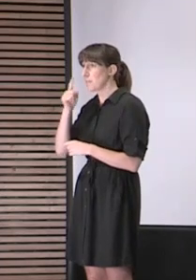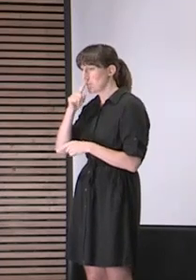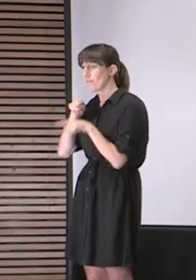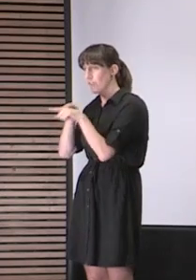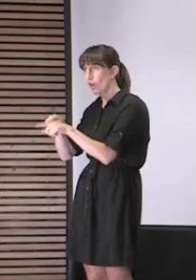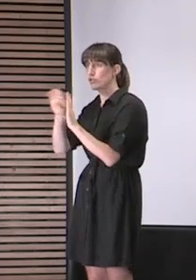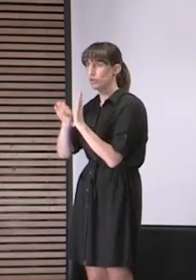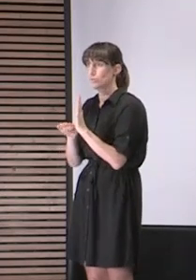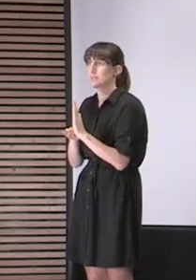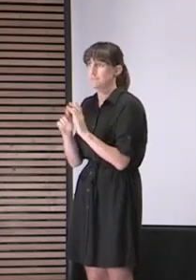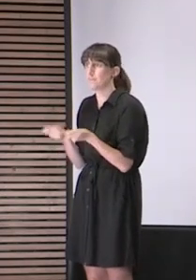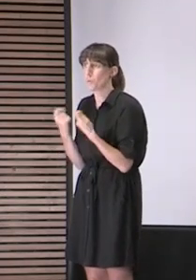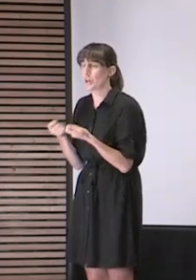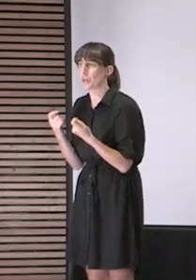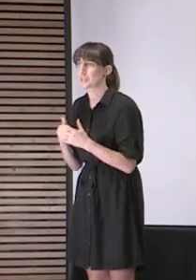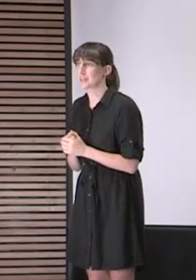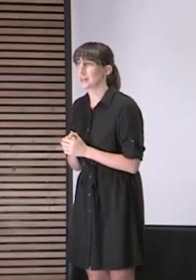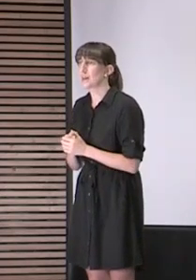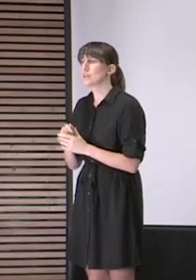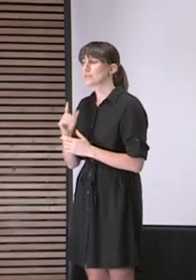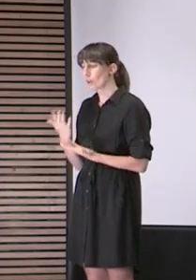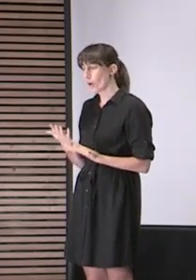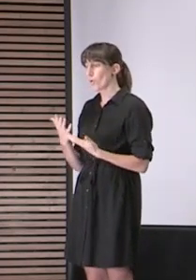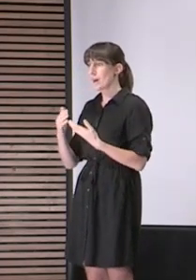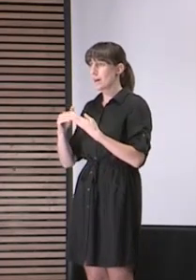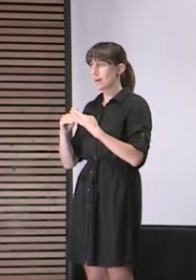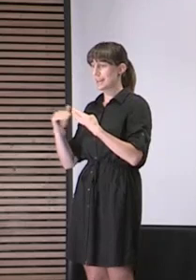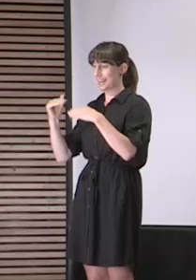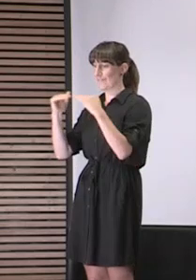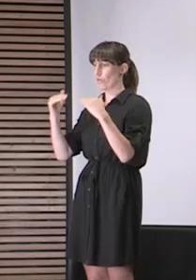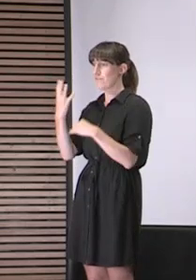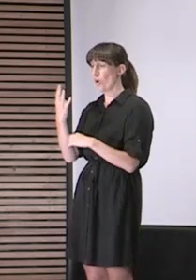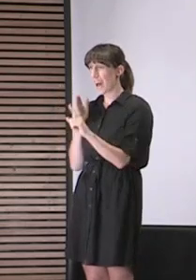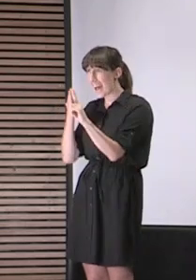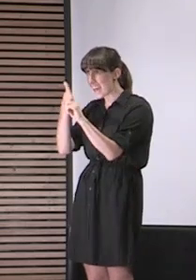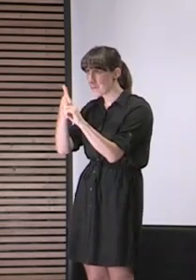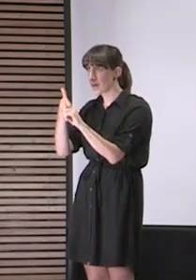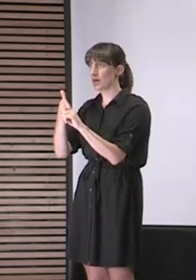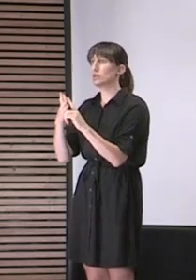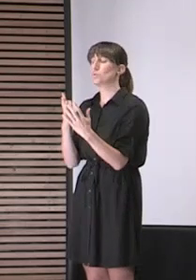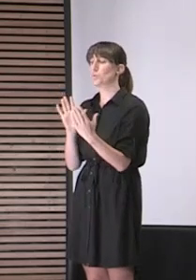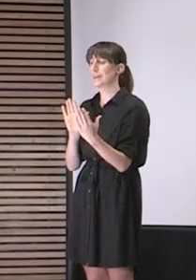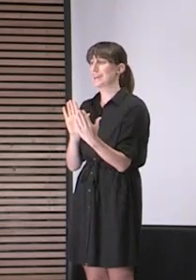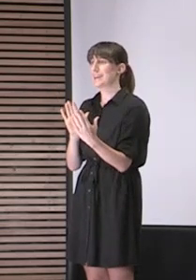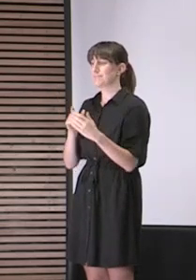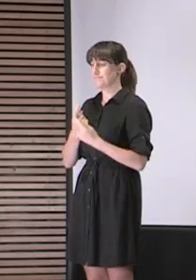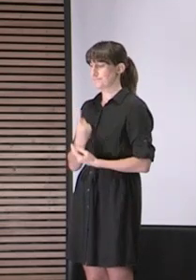relación con otros países que han usado bloqueos, esto es equivalente a lo que has visto en Italia y en España. Los